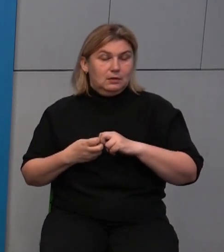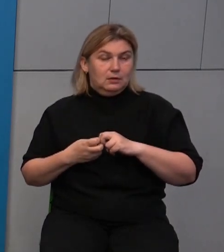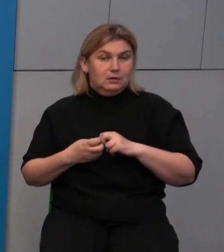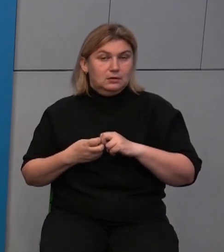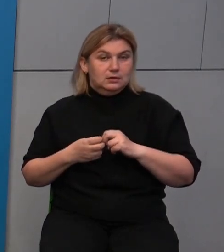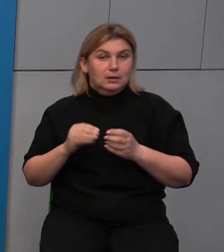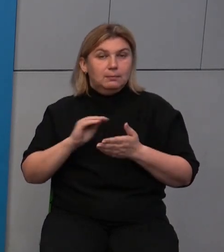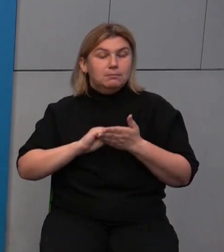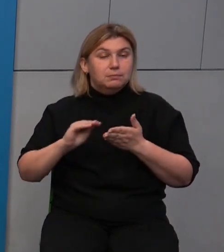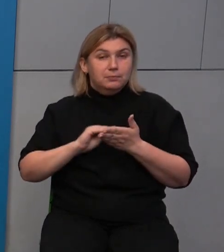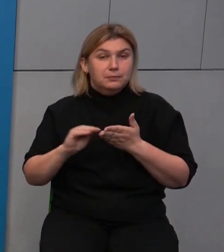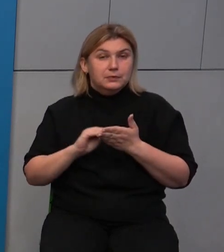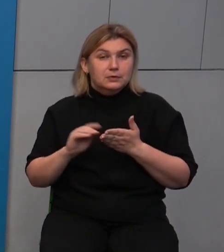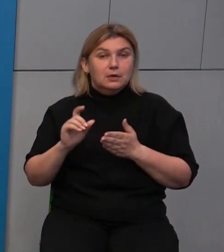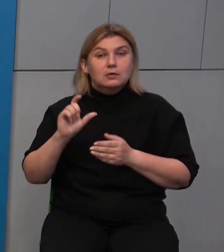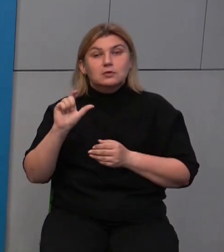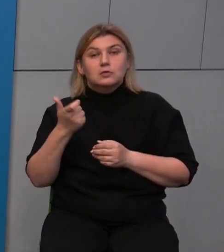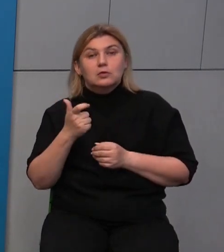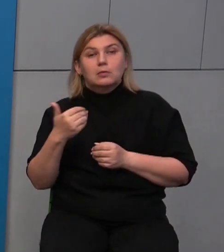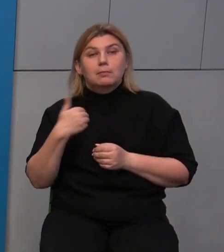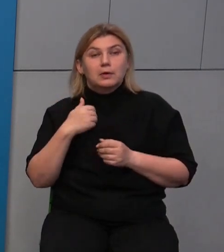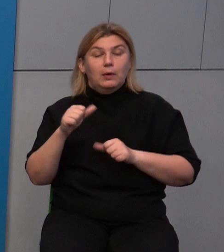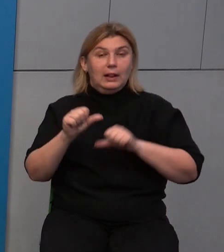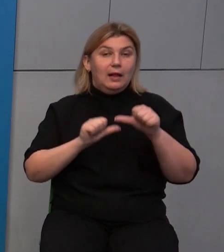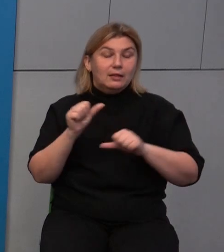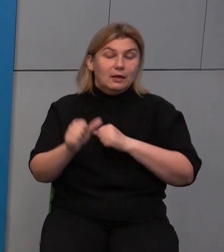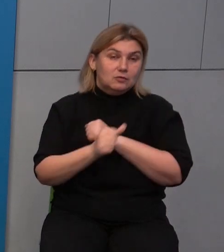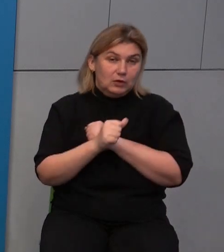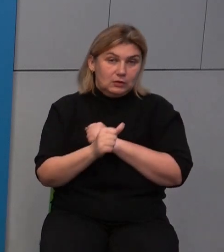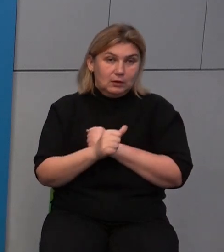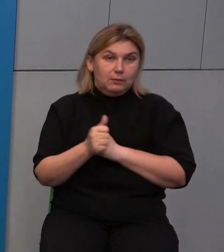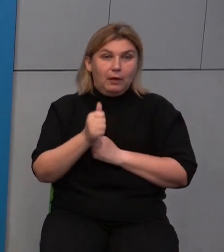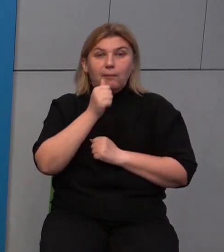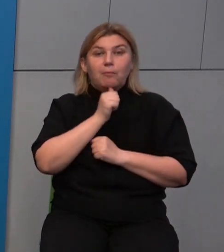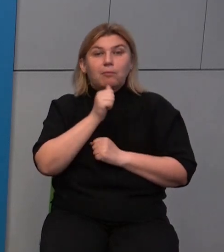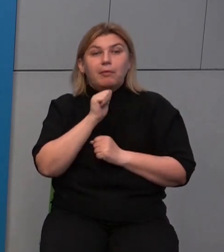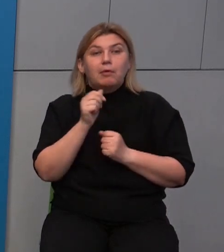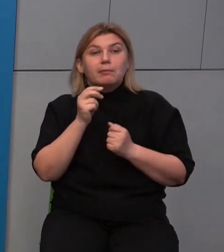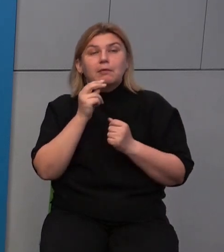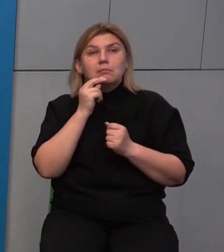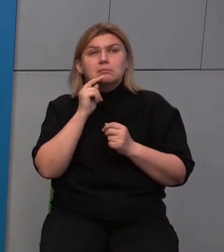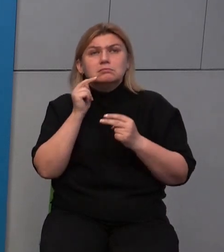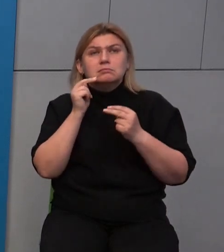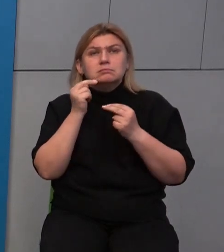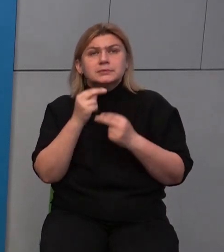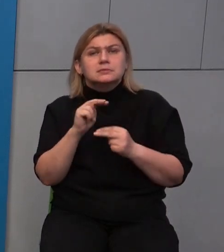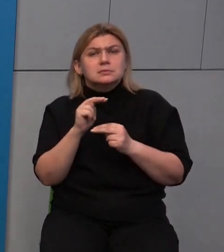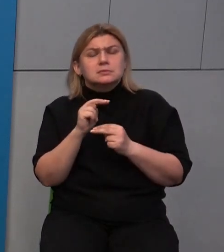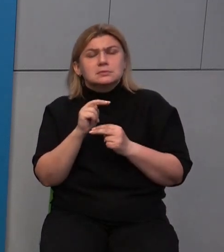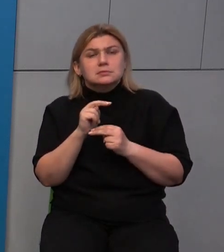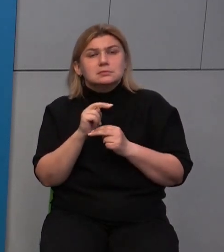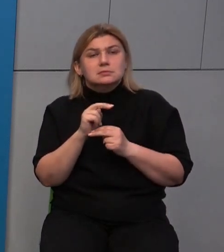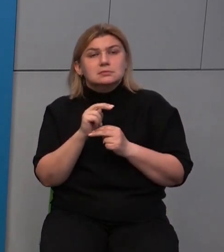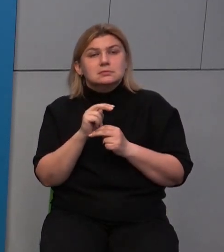i pisząc o czymś, co wydarzyło się w latach 60-tych, bo musimy próbować odtworzyć sobie ten stan,